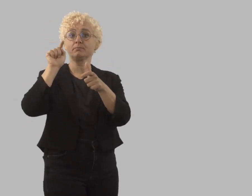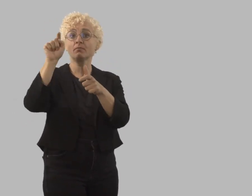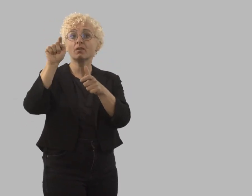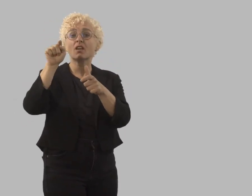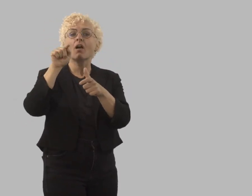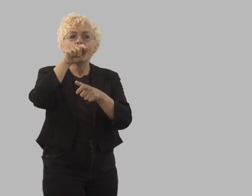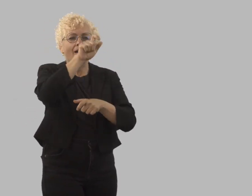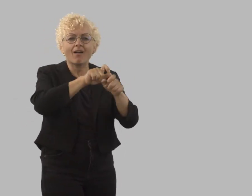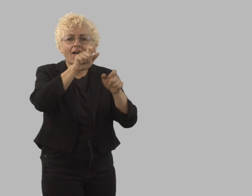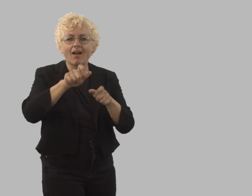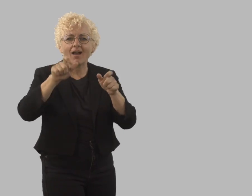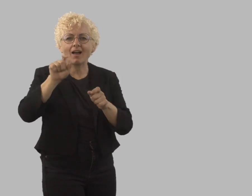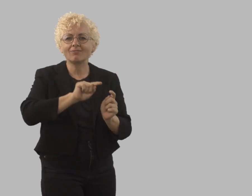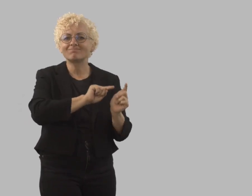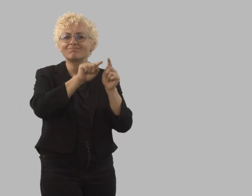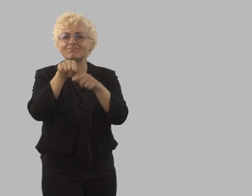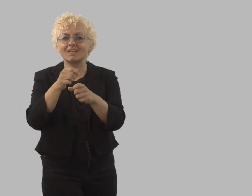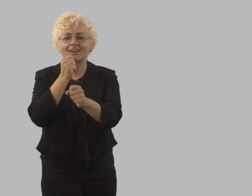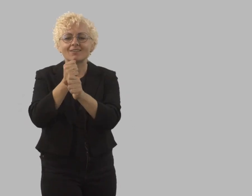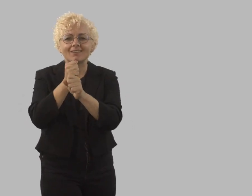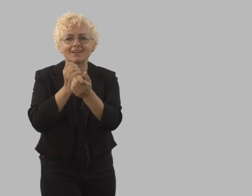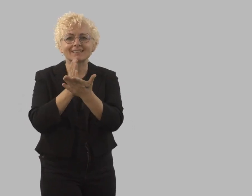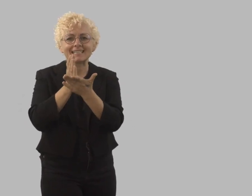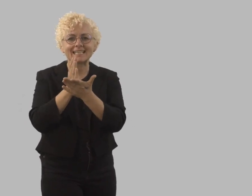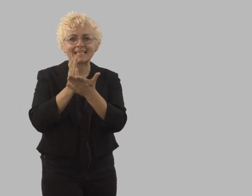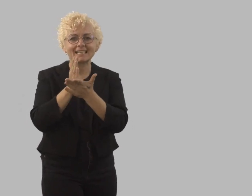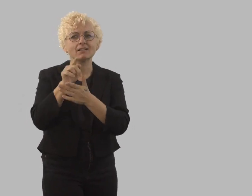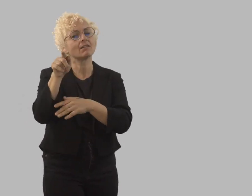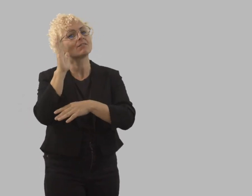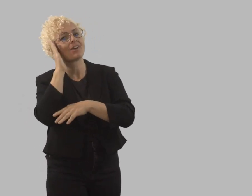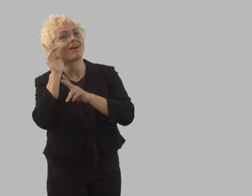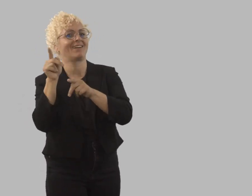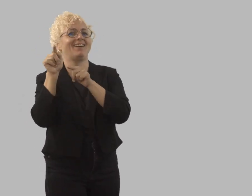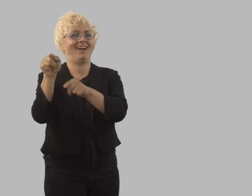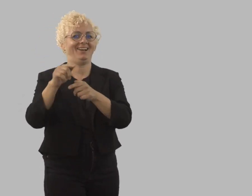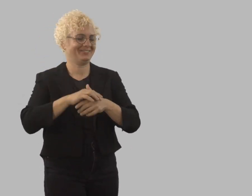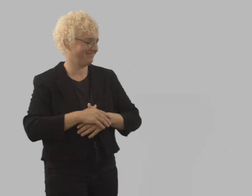wo es als Schlafgelegenheit für die dortigen Dienstboten gedient hat.